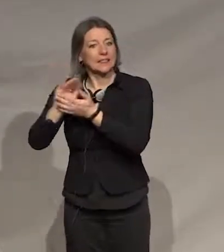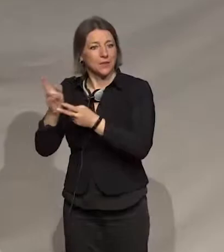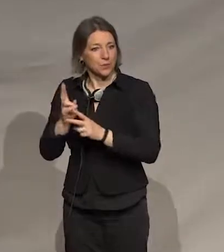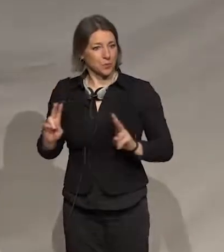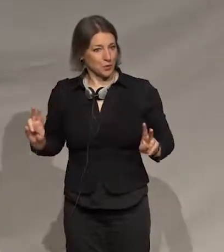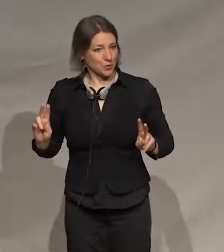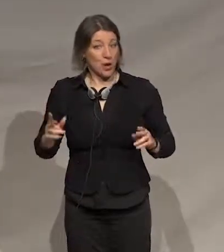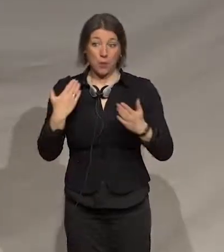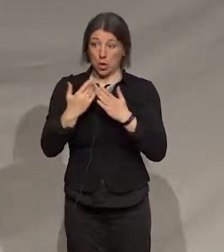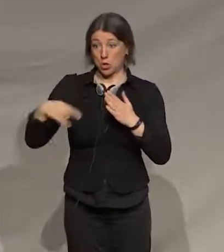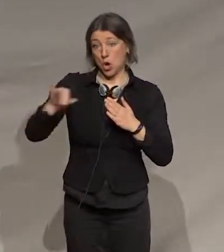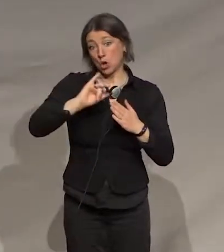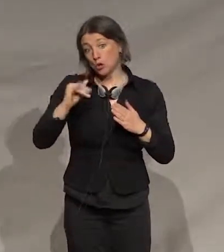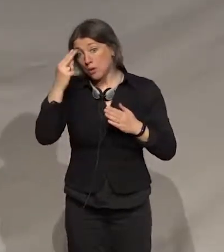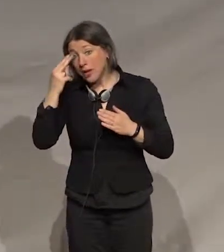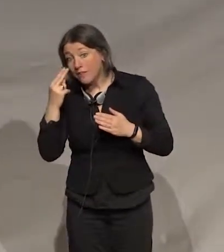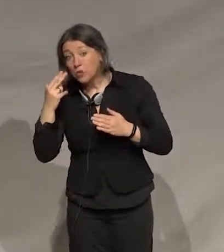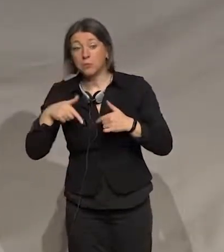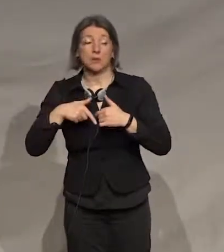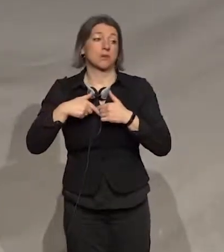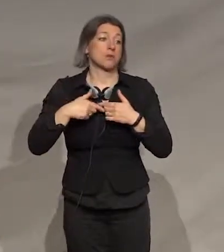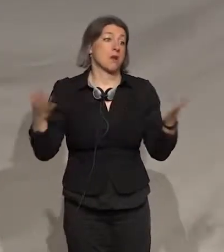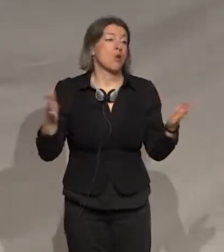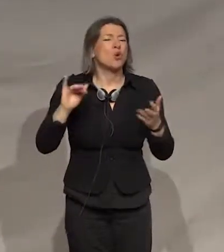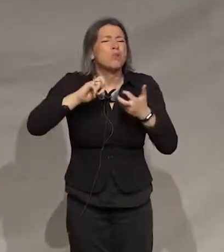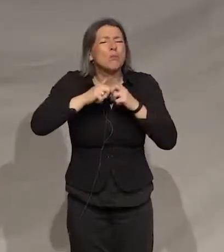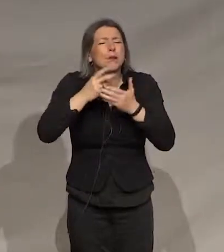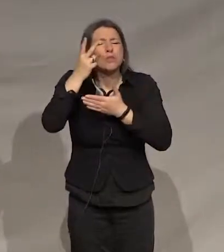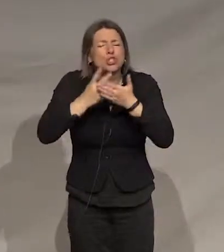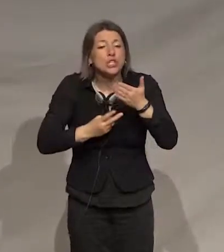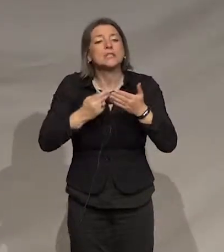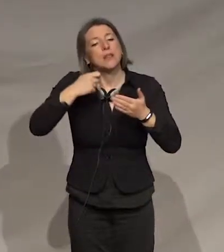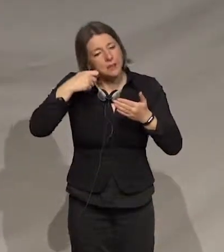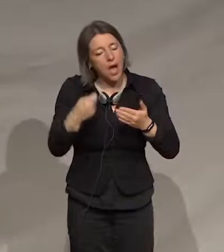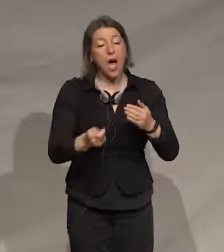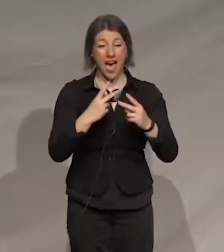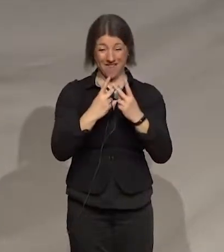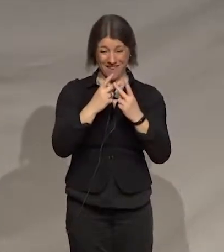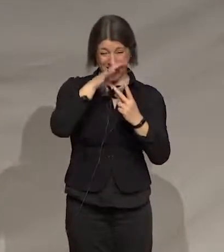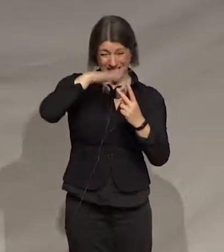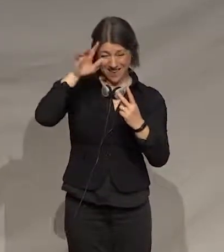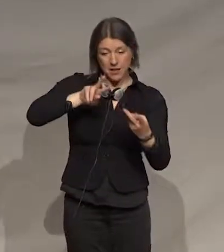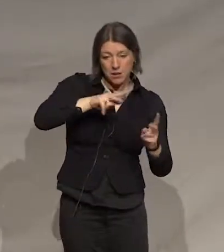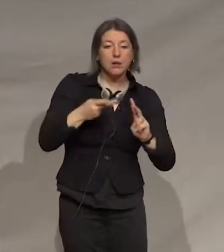aby i uživatelé se zrakovým postižením nebo poruchami čtení si mohli ten obsah jako takový na sto procent užít.